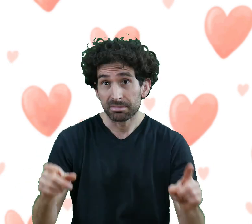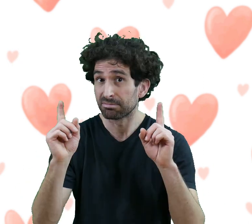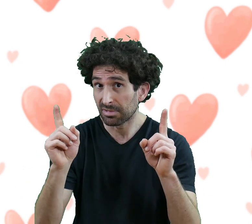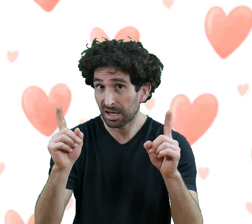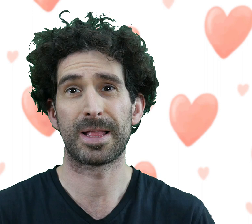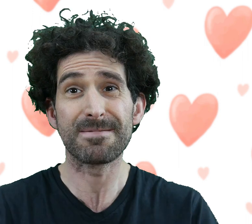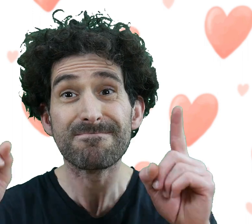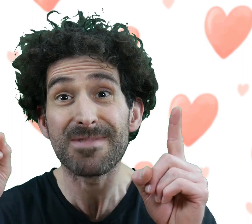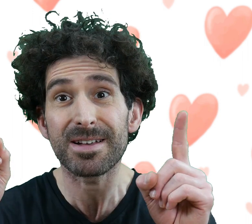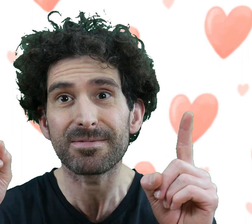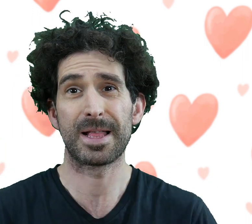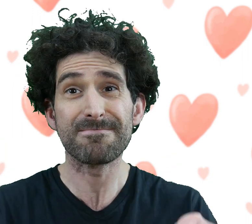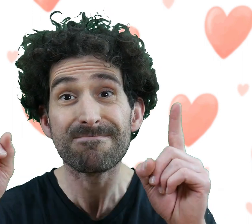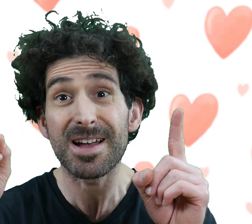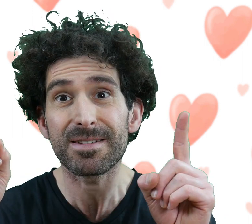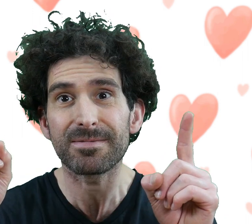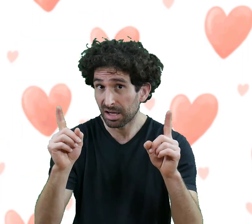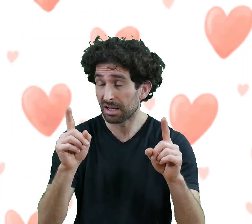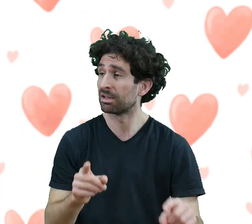Mais !